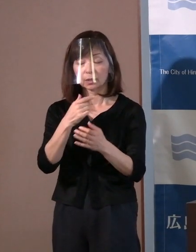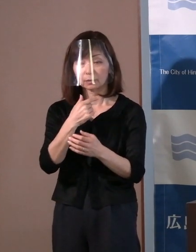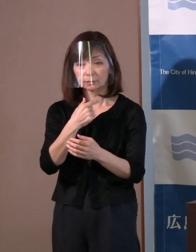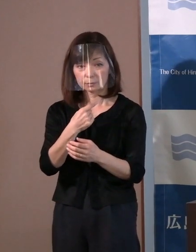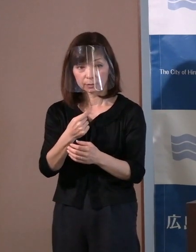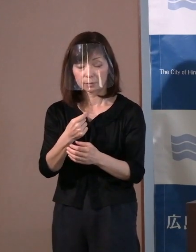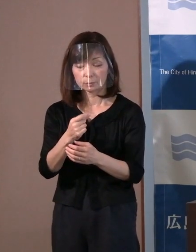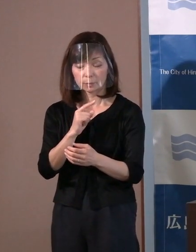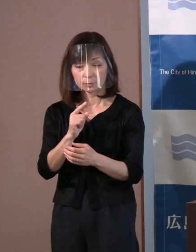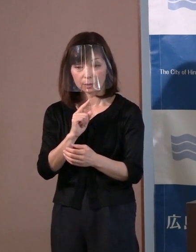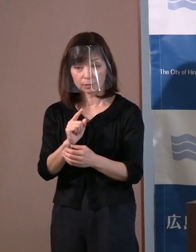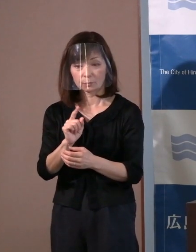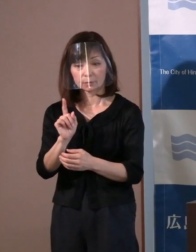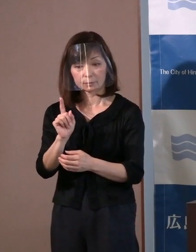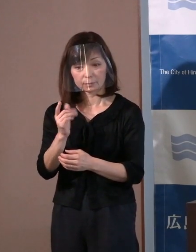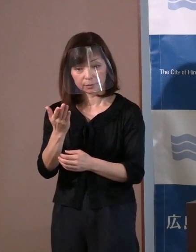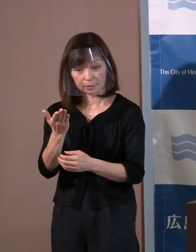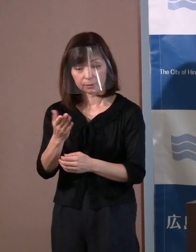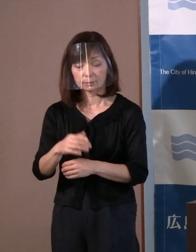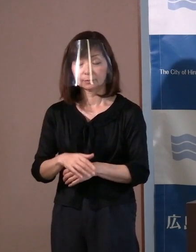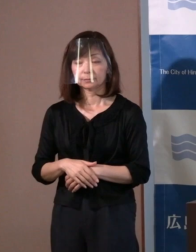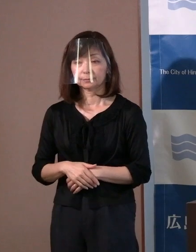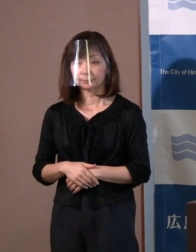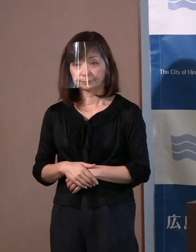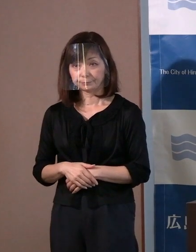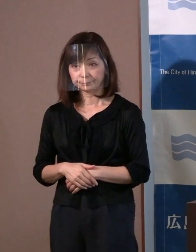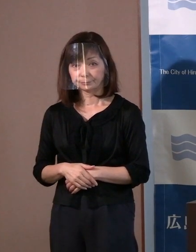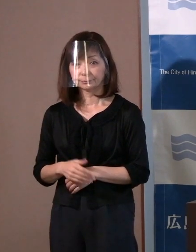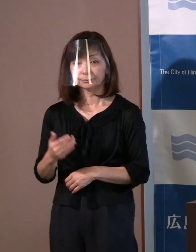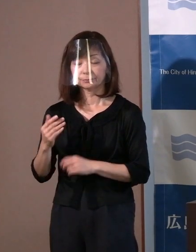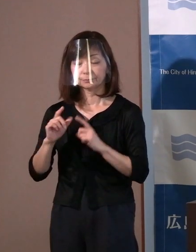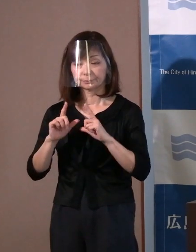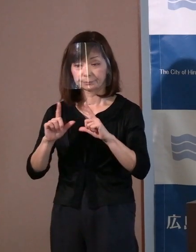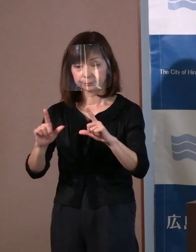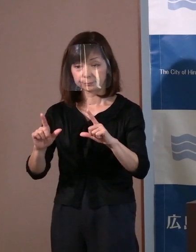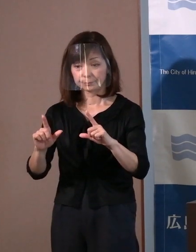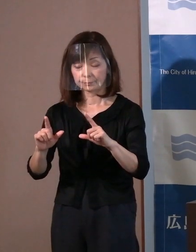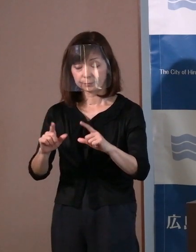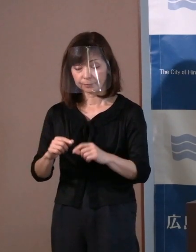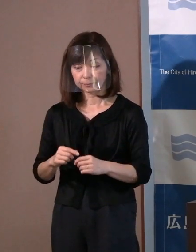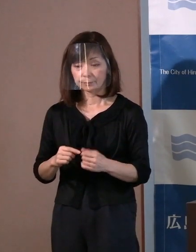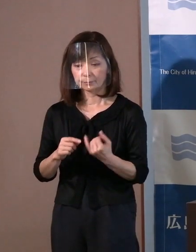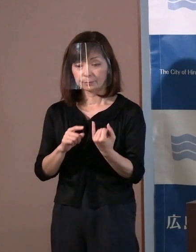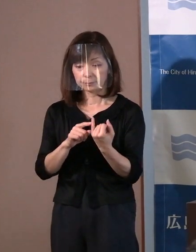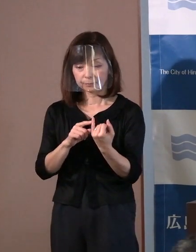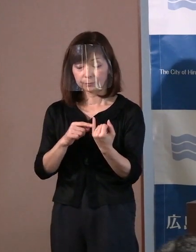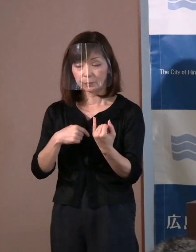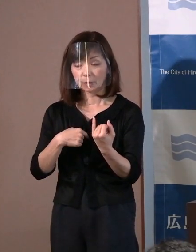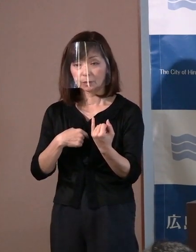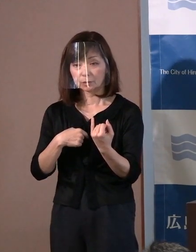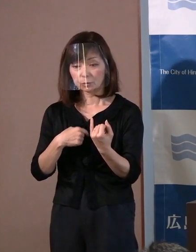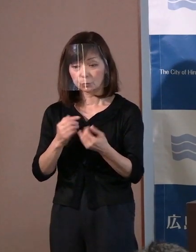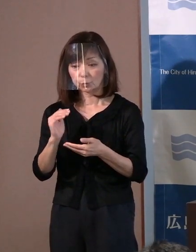(市長)これは先ほども言いましたように､ ご自身のことのみならず､